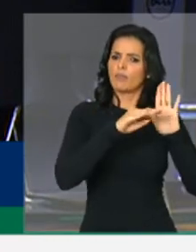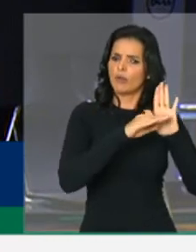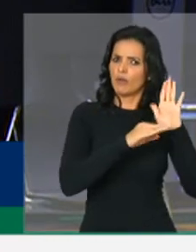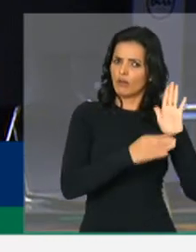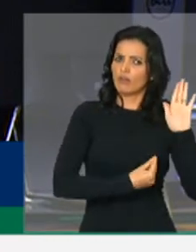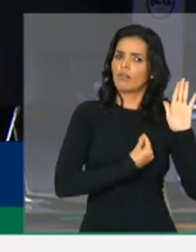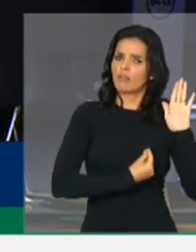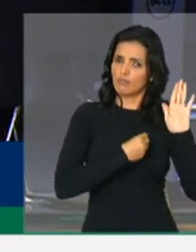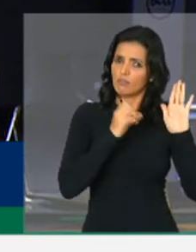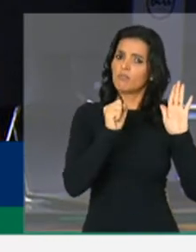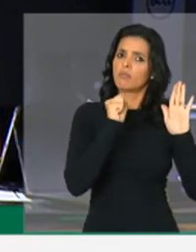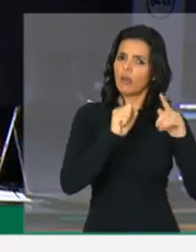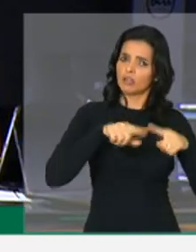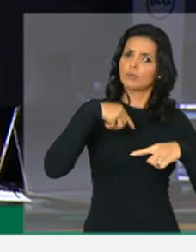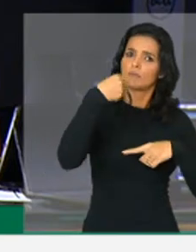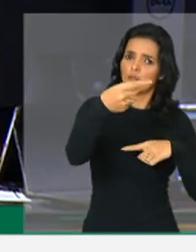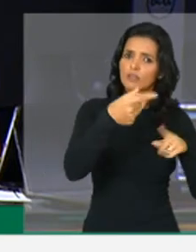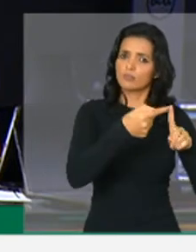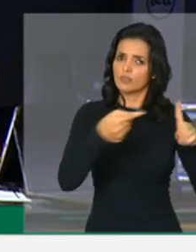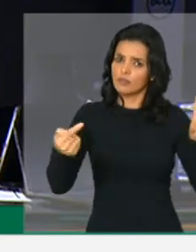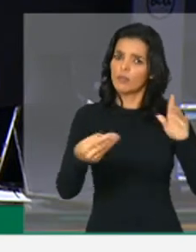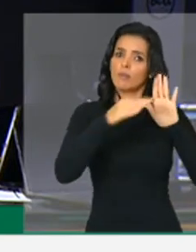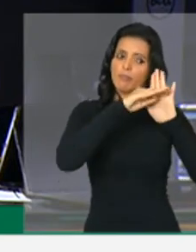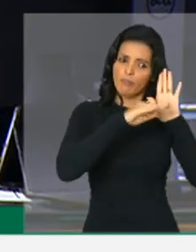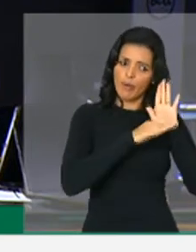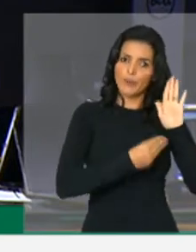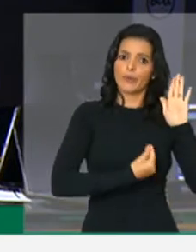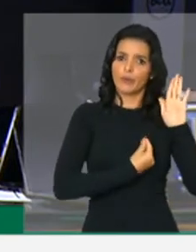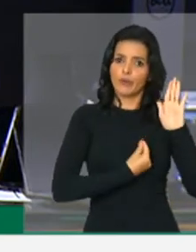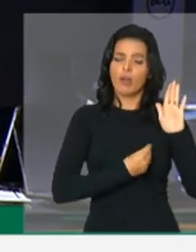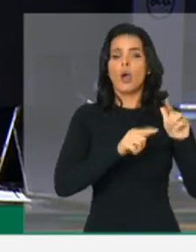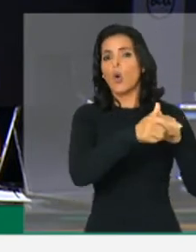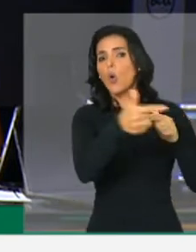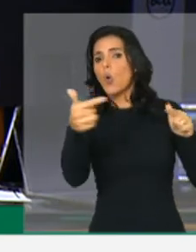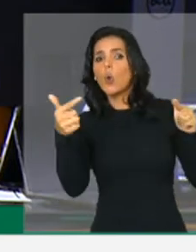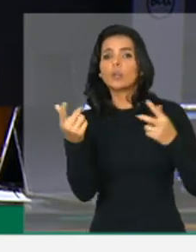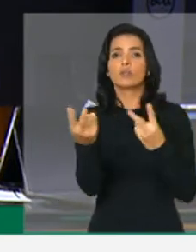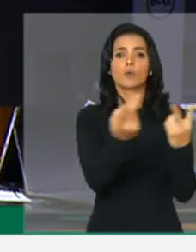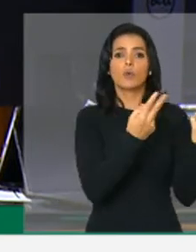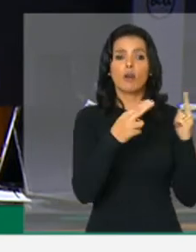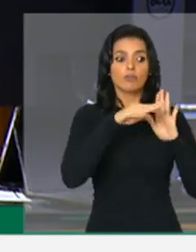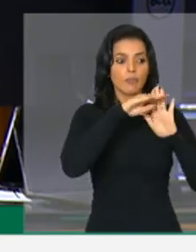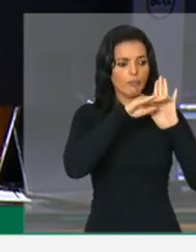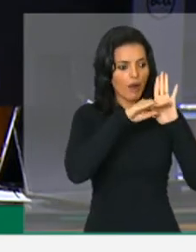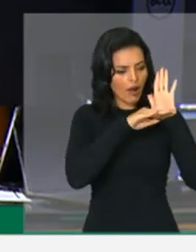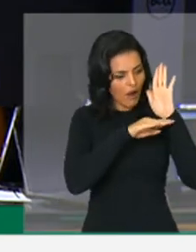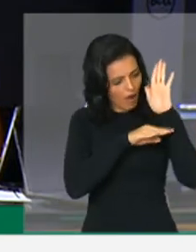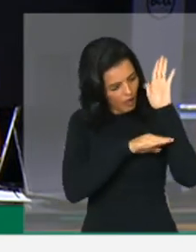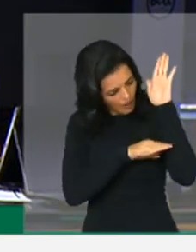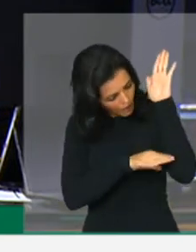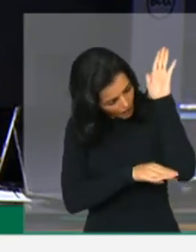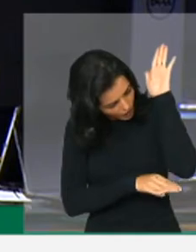CHAMAR ATENÇÃO. PORQUE O TEMA DA MEDIDA PROVISÓRIA É MERITÓRIO COM RELAÇÃO AS DÍVIDAS DOS PEQUENOS PRODUTORES DO NORDESTE, DO SEMIÁRIDO, DO CENTRO-OESTE E